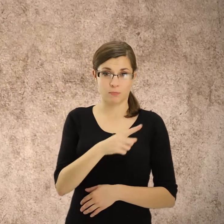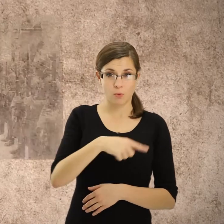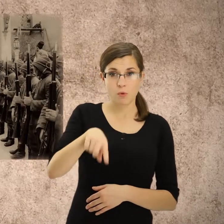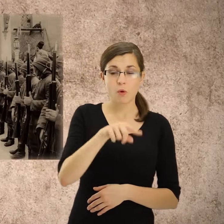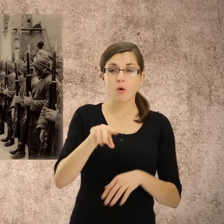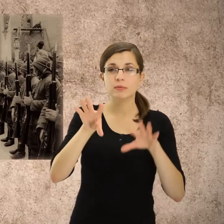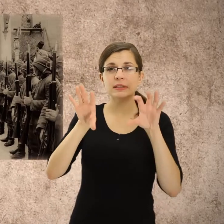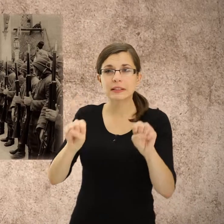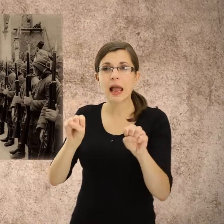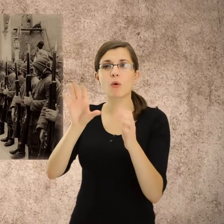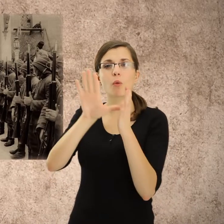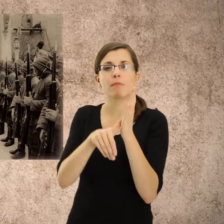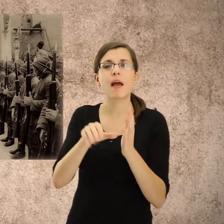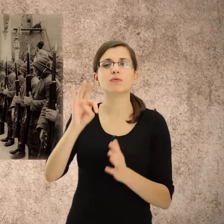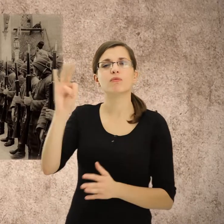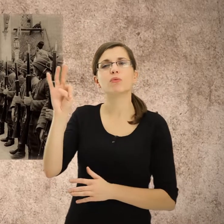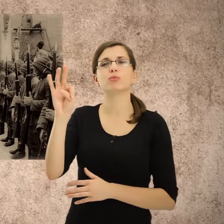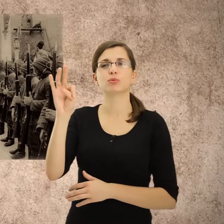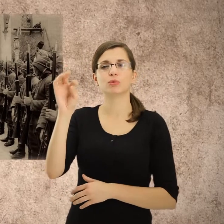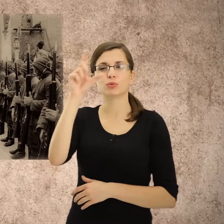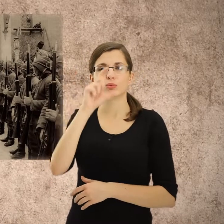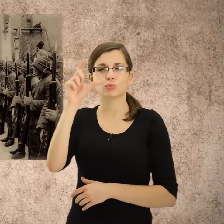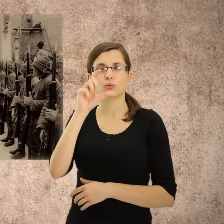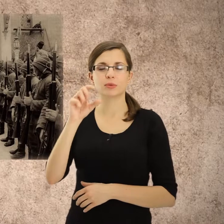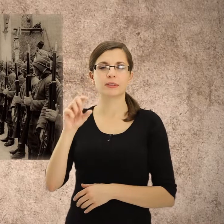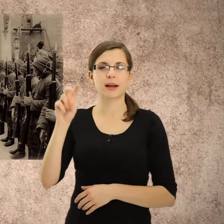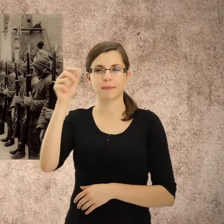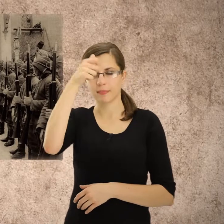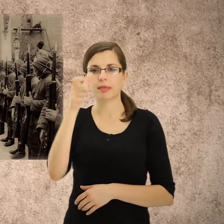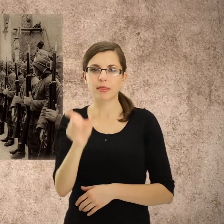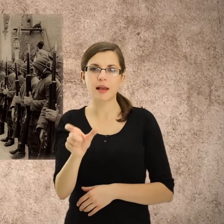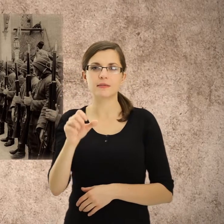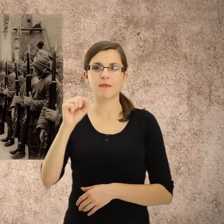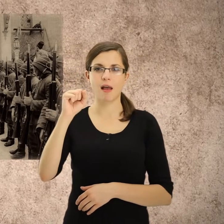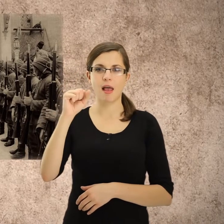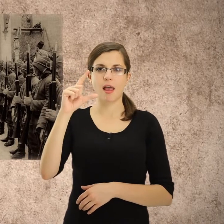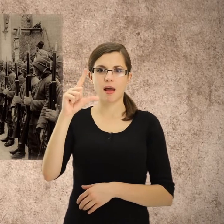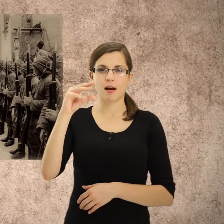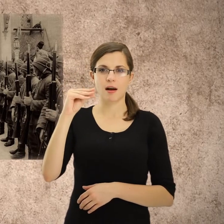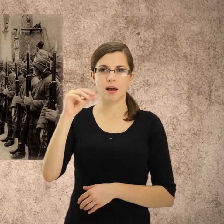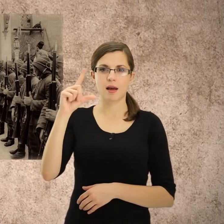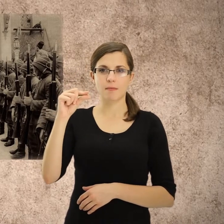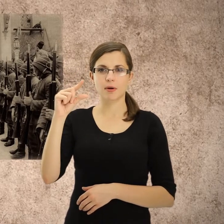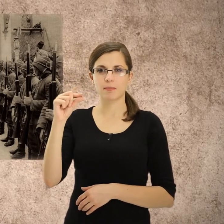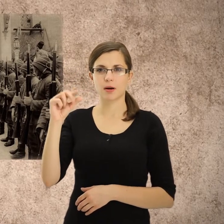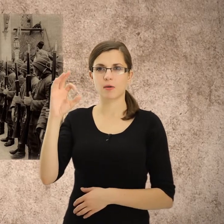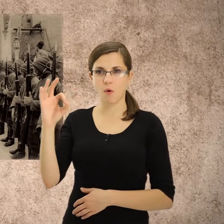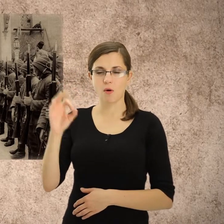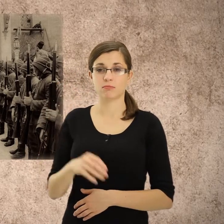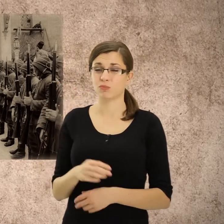i zajęli Aleppo,